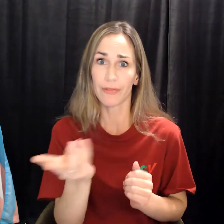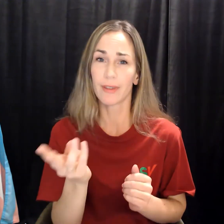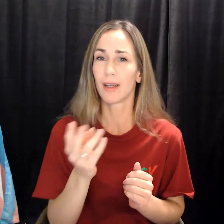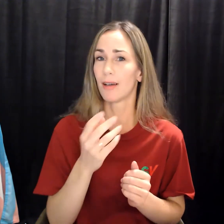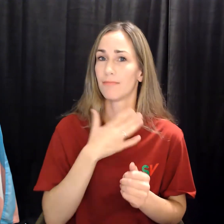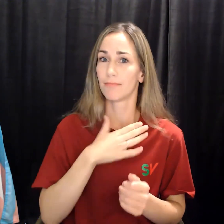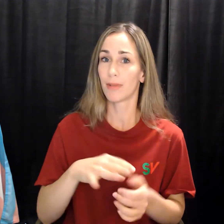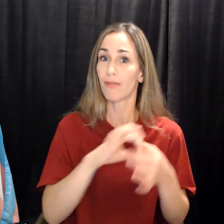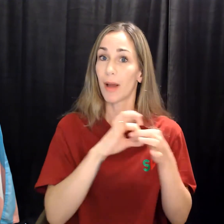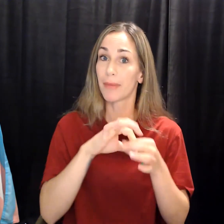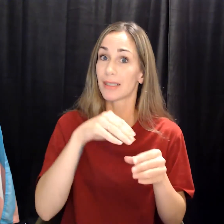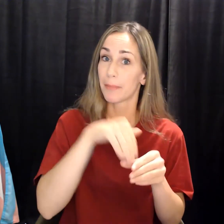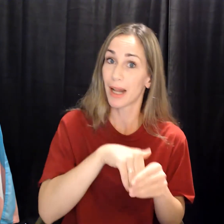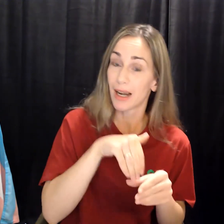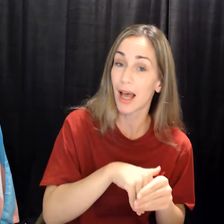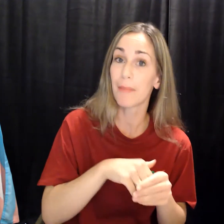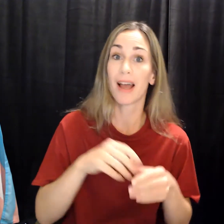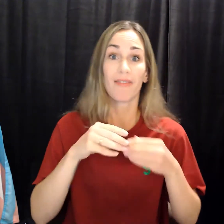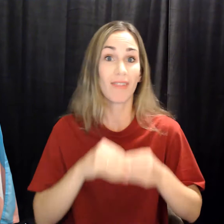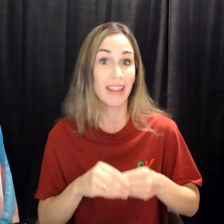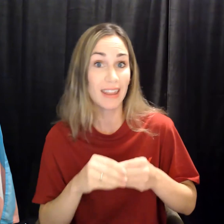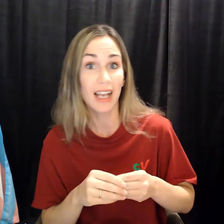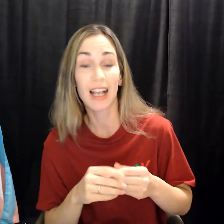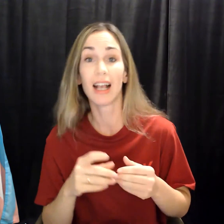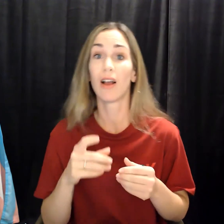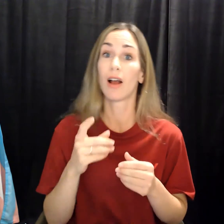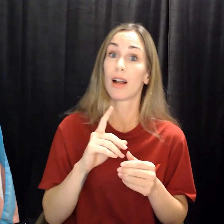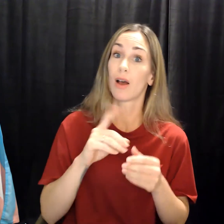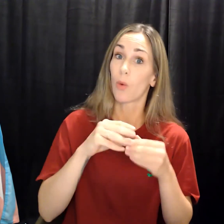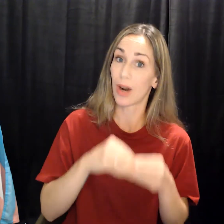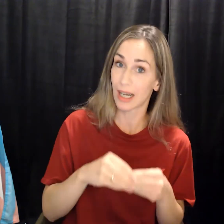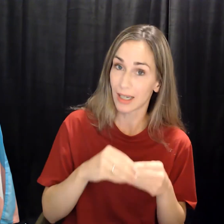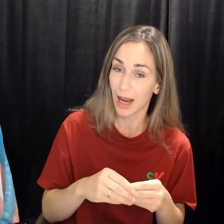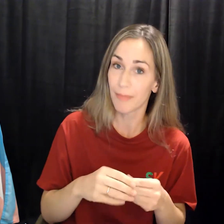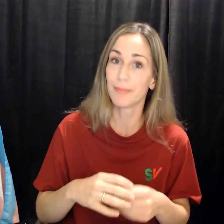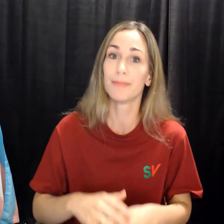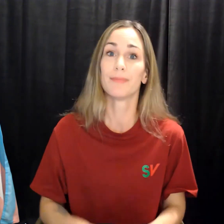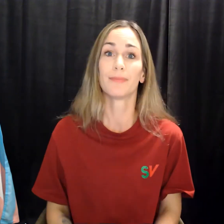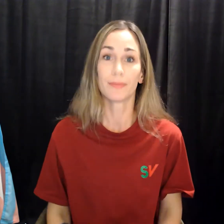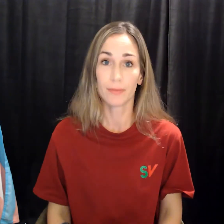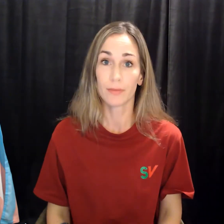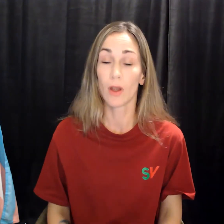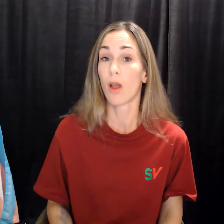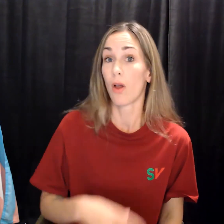Blant tegnspråklige finner man også familiemedlemmer, venner og kolleger.